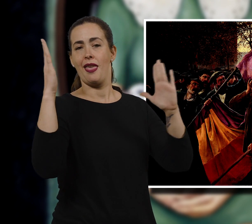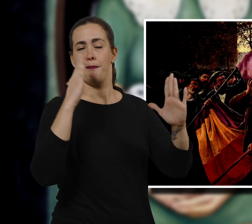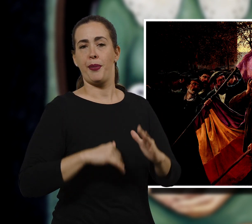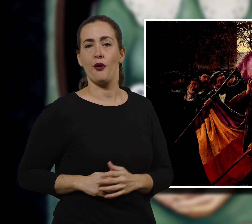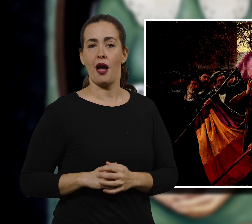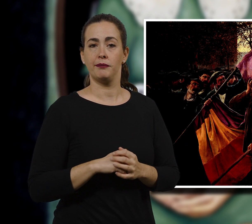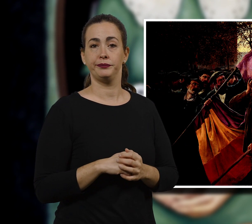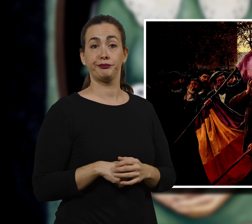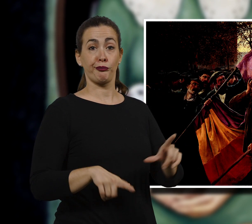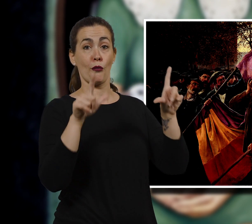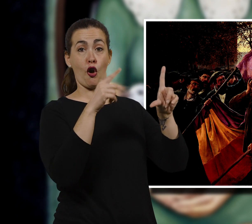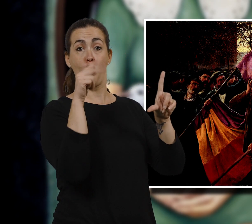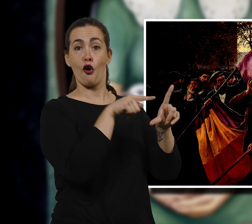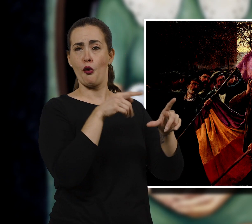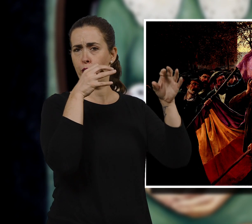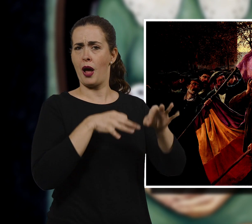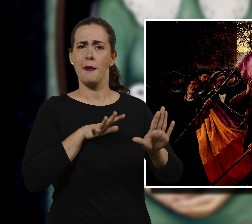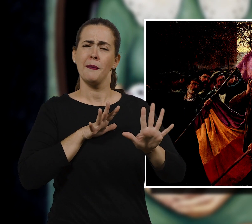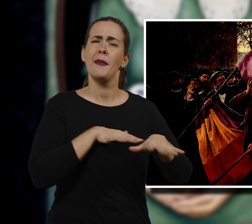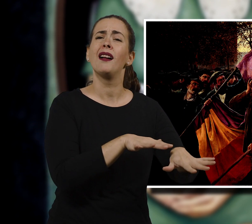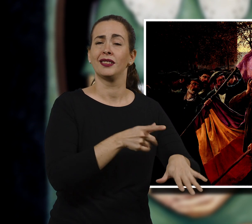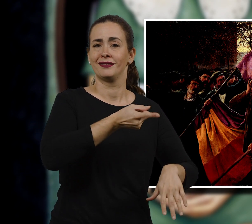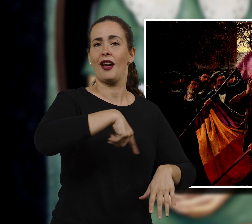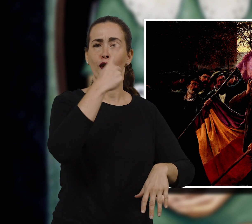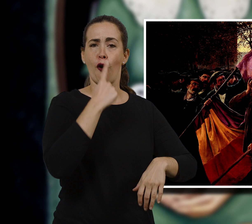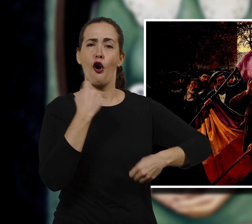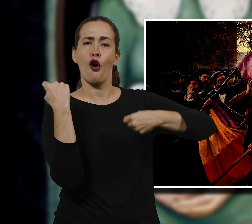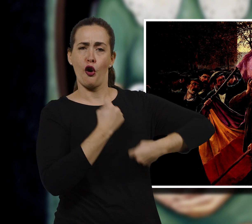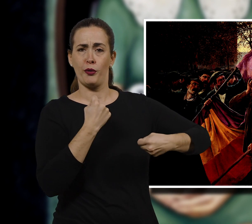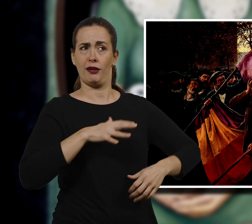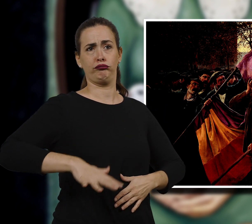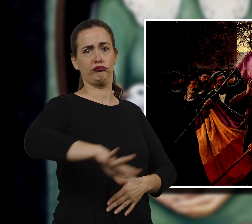Aquesta obra representa una manifestació obrera en un espai urbà.